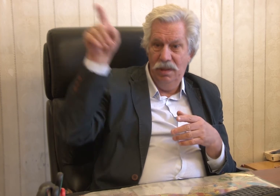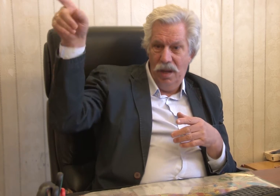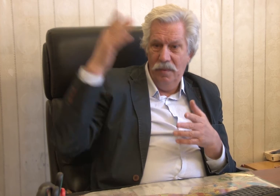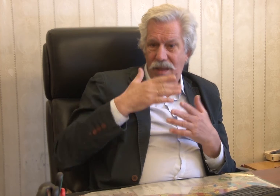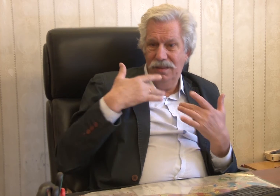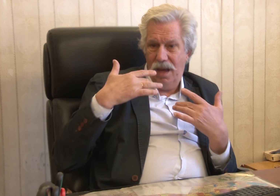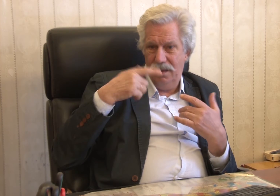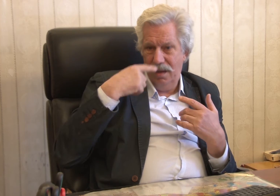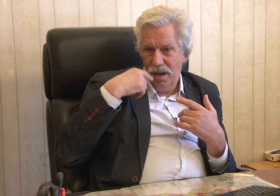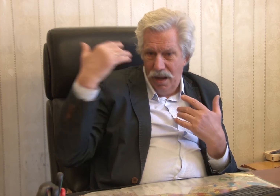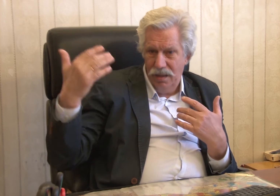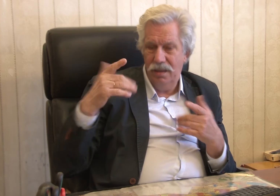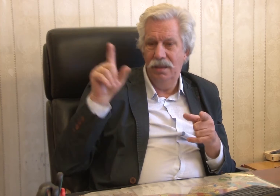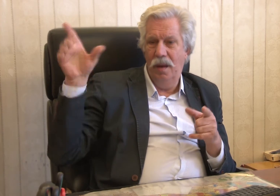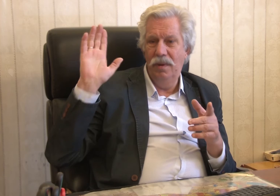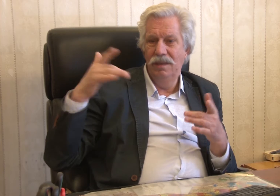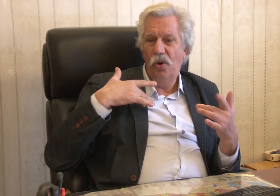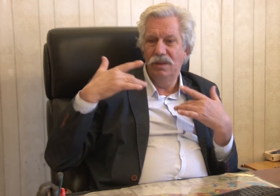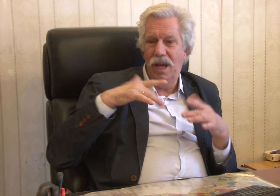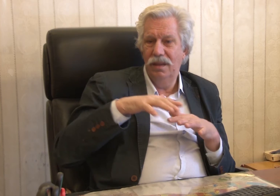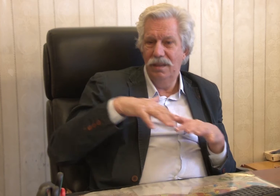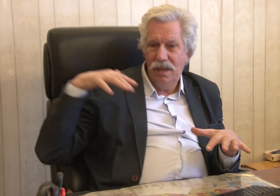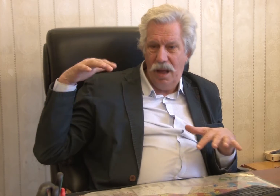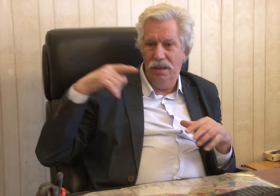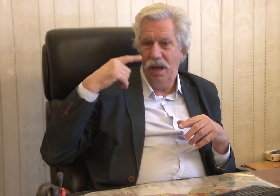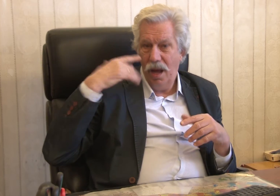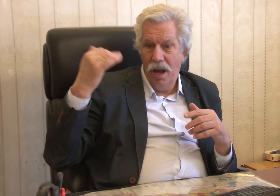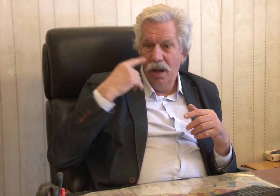В регионах есть театры, концертные залы для слышащих,